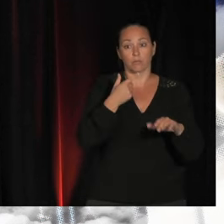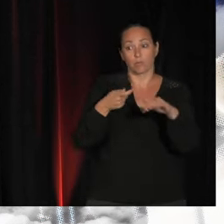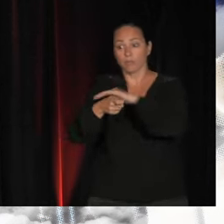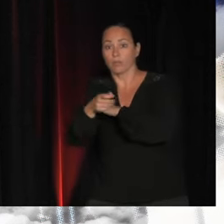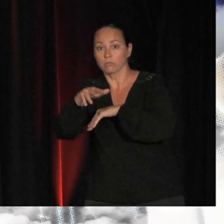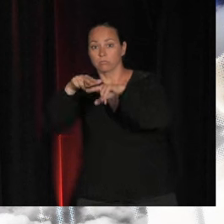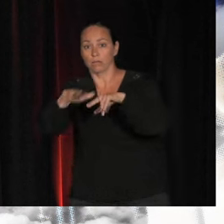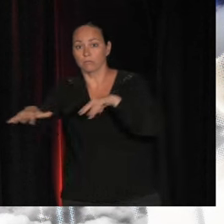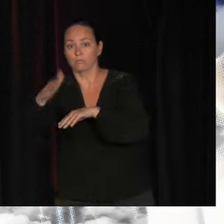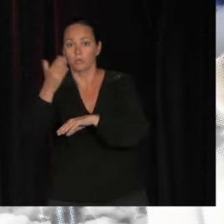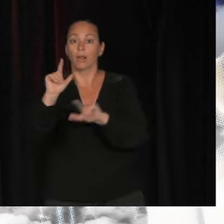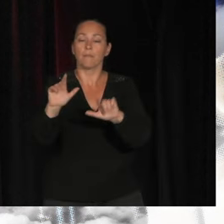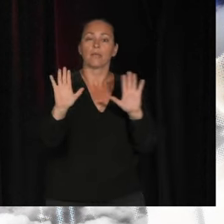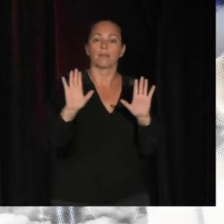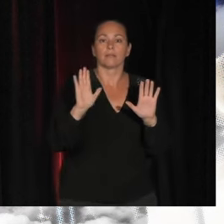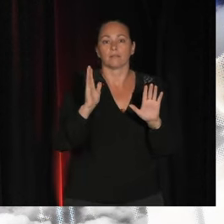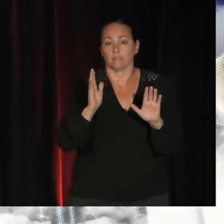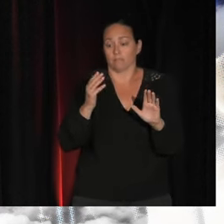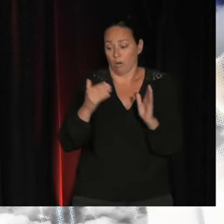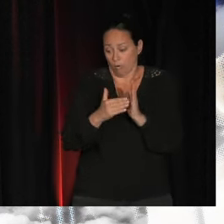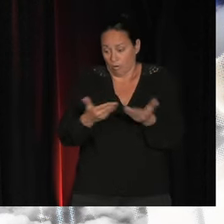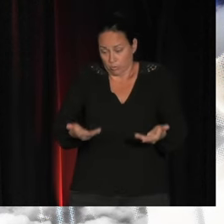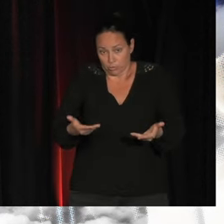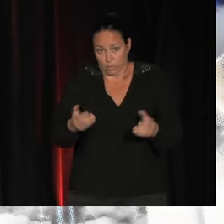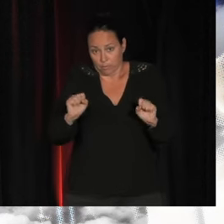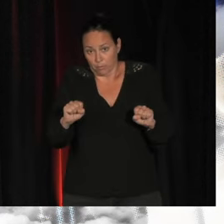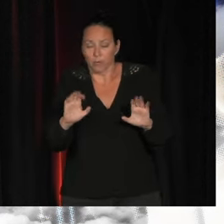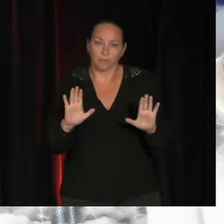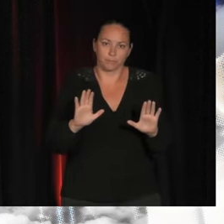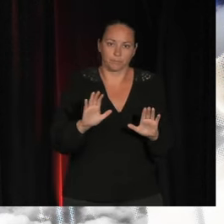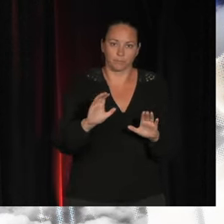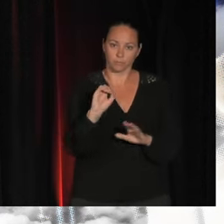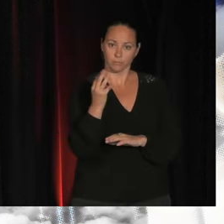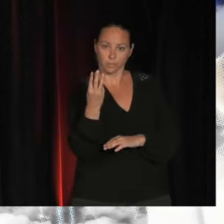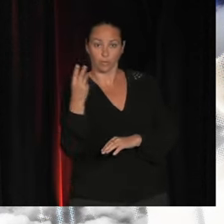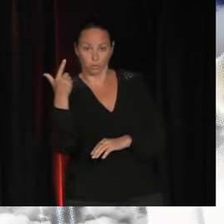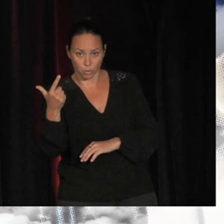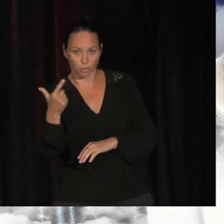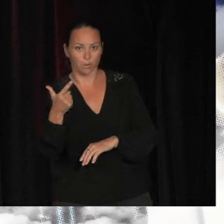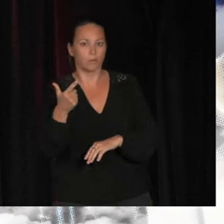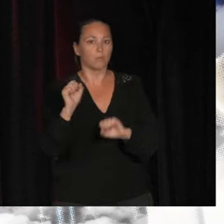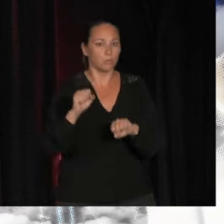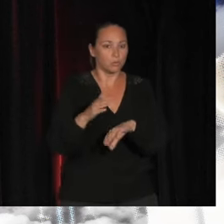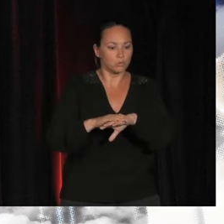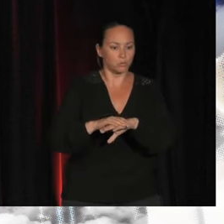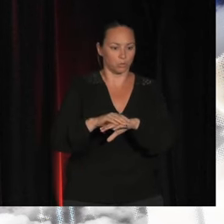Mais sans doute parce que c'est toujours le cas aujourd'hui, mais eux… Non, maintenant, Overwatch 2 est sur Steam, mais à l'époque, pour jouer à Overwatch, il fallait passer par Battle.net,